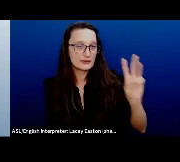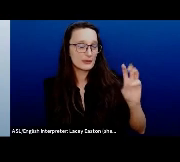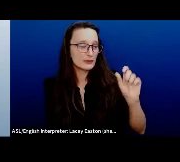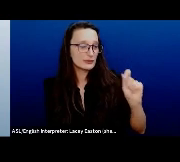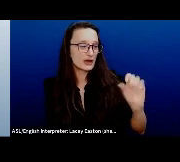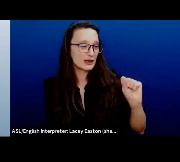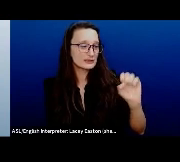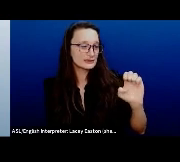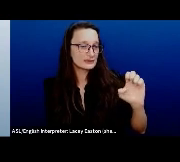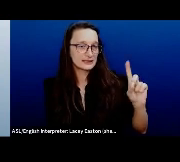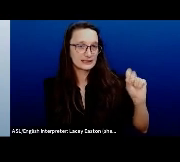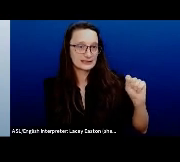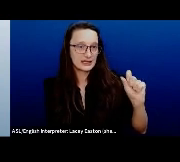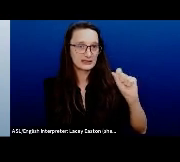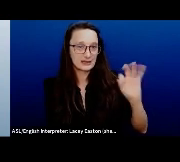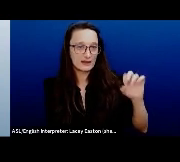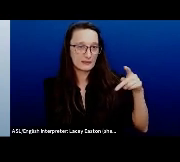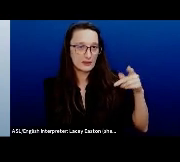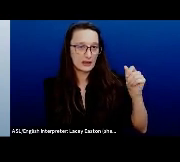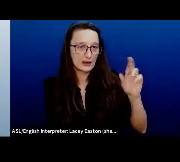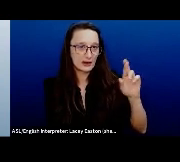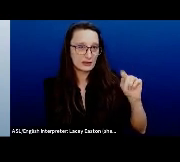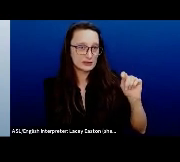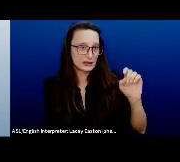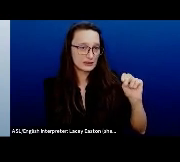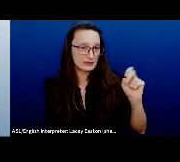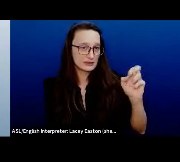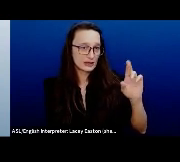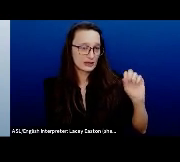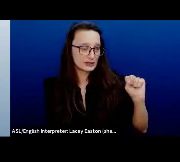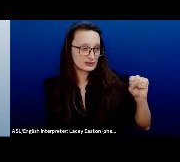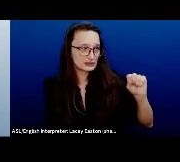estamos emocionados de traer esta serie de seminarios web porque creemos en el poder